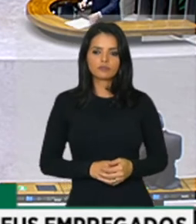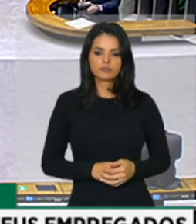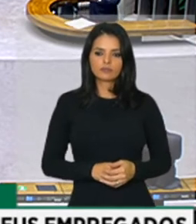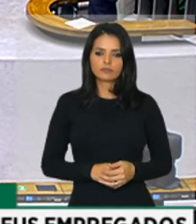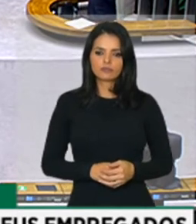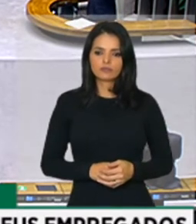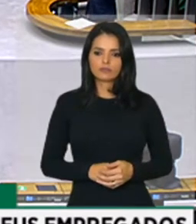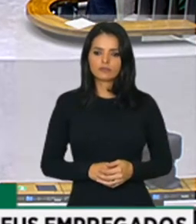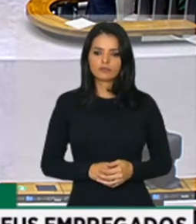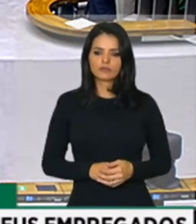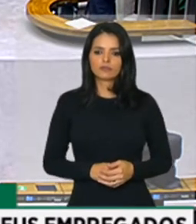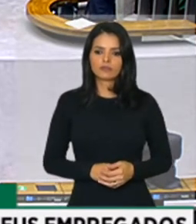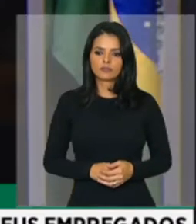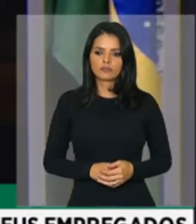PRESIDENTE, SENHORES DEPUTADOS, AQUI ESTAMOS